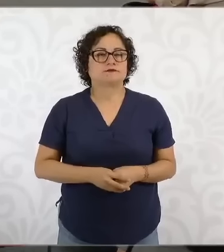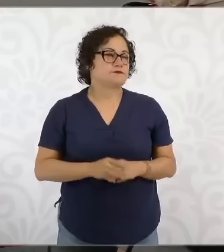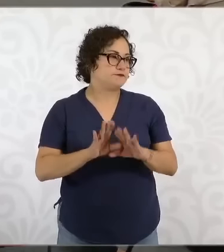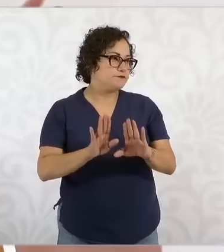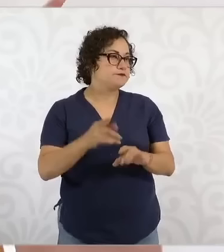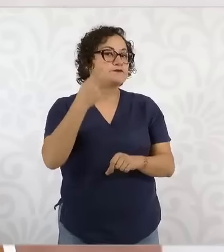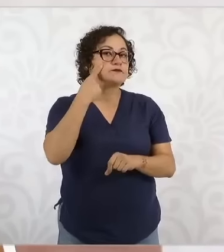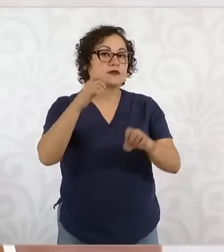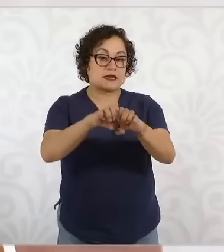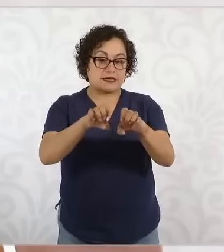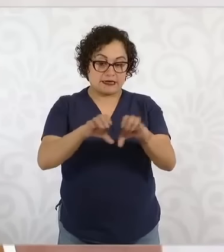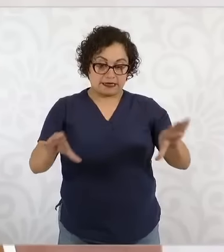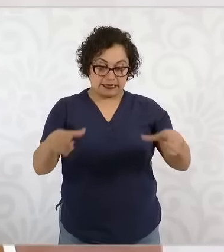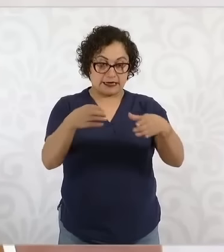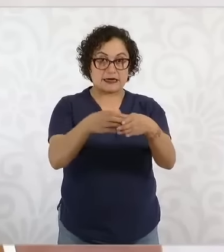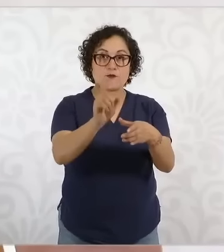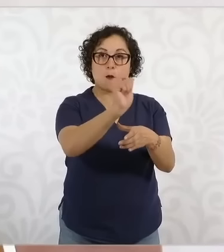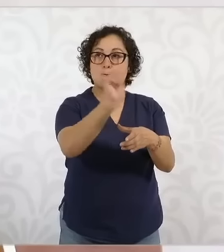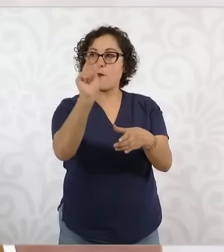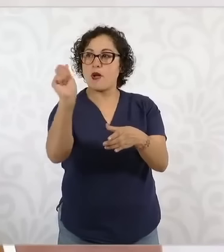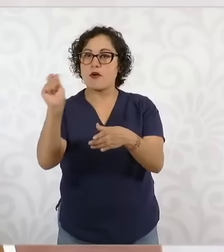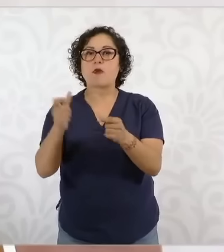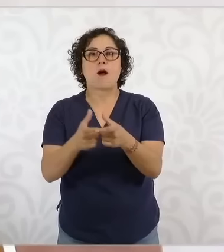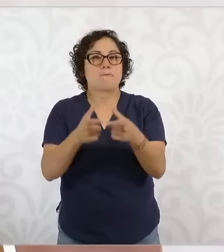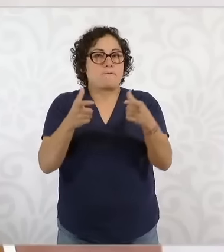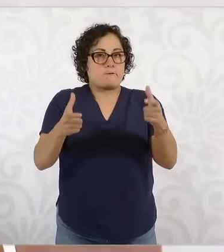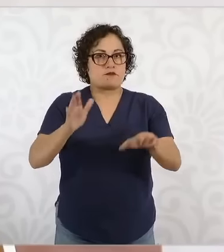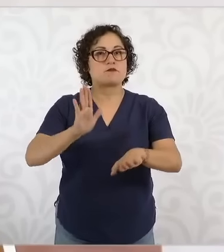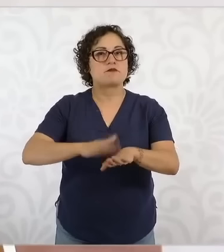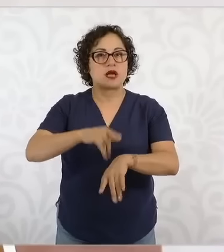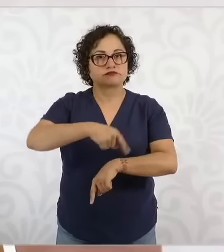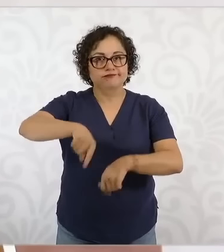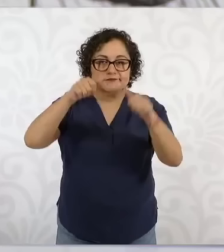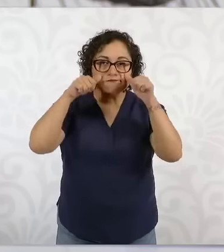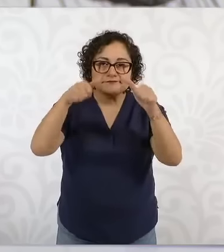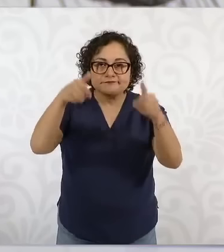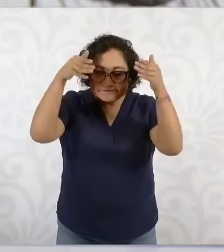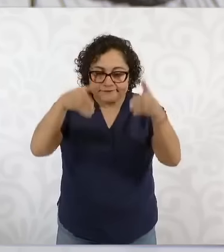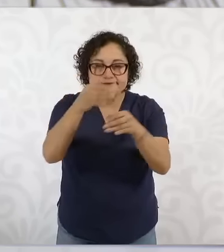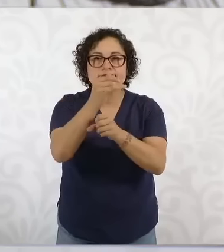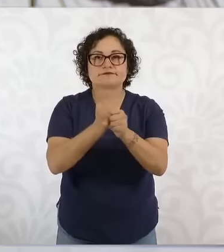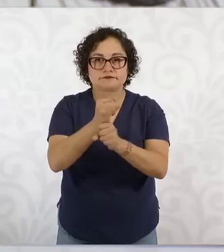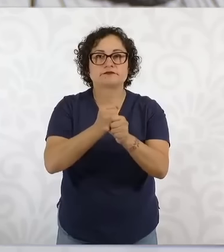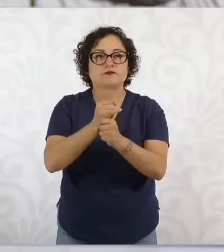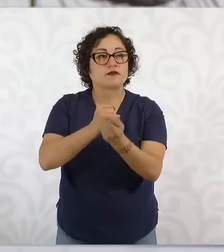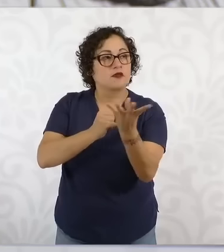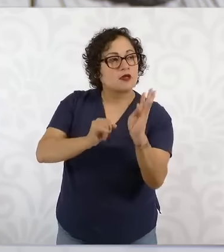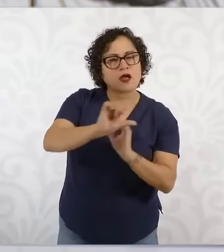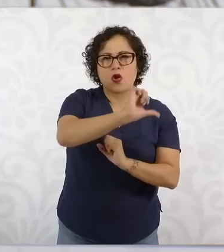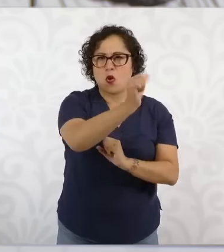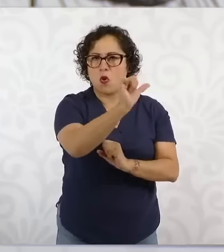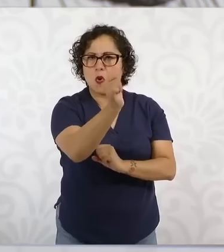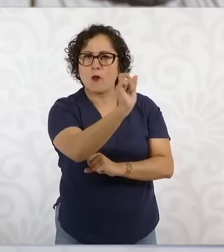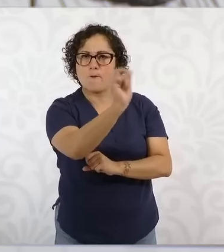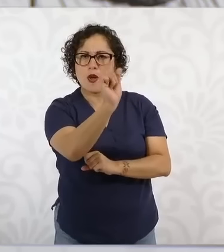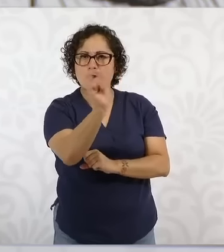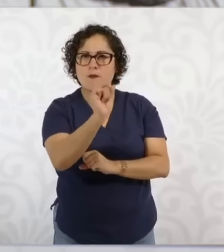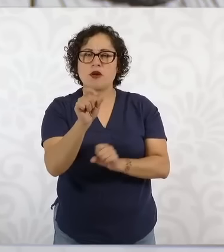ha ampliado incluso eh parte de lo que de otros científicos también de de la UNAM, del Politécnico